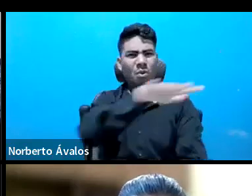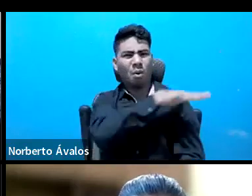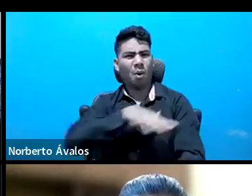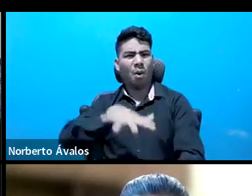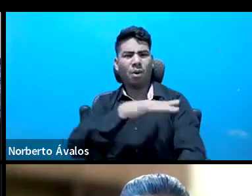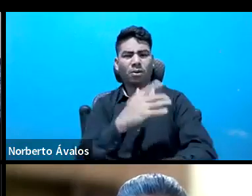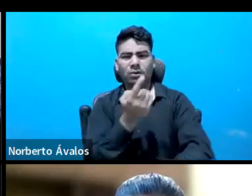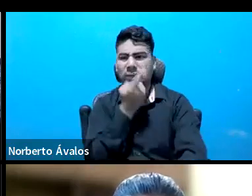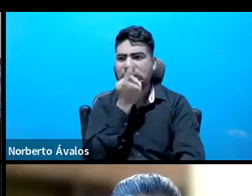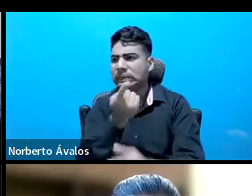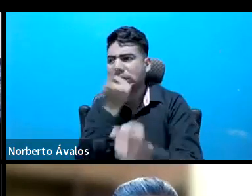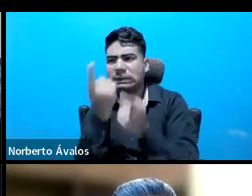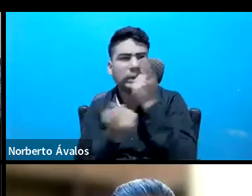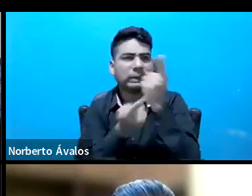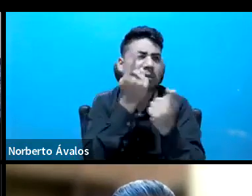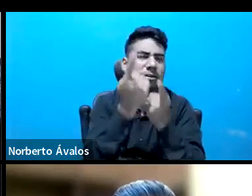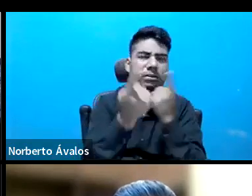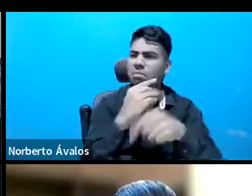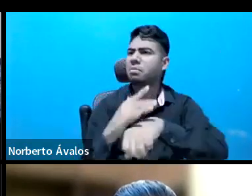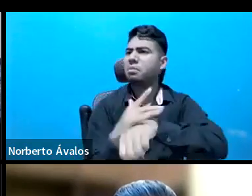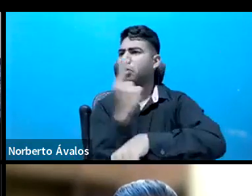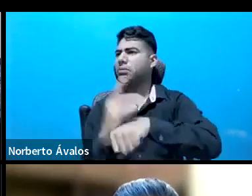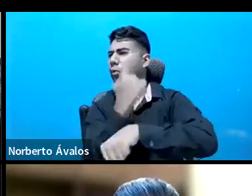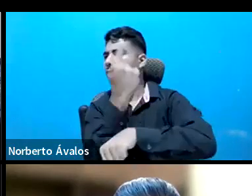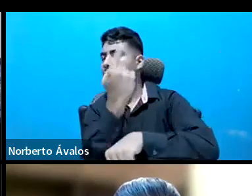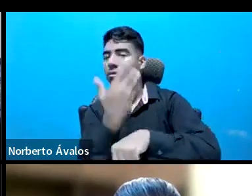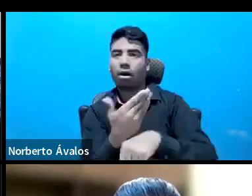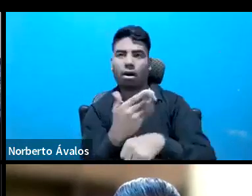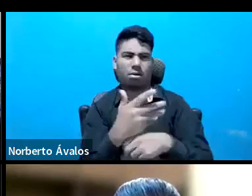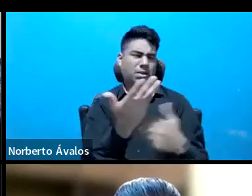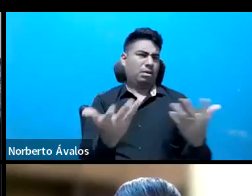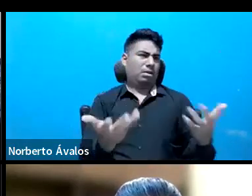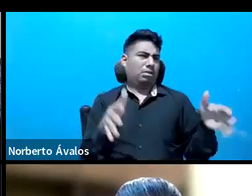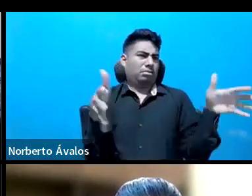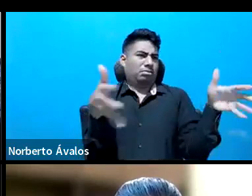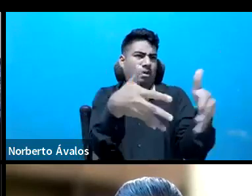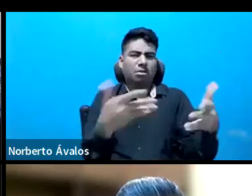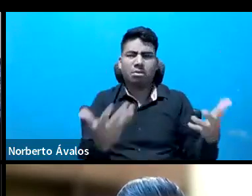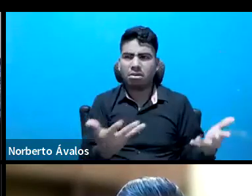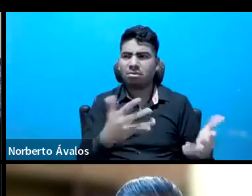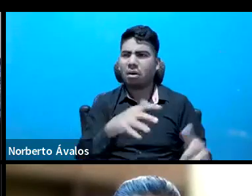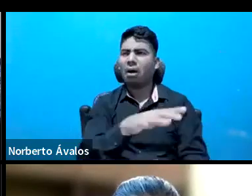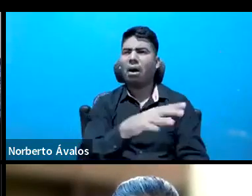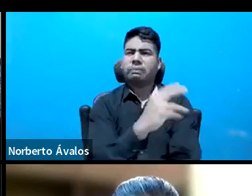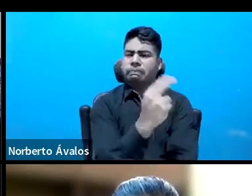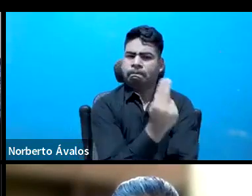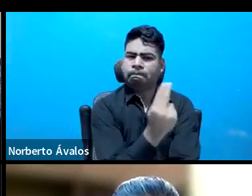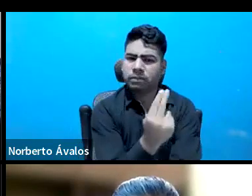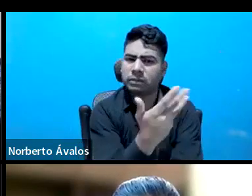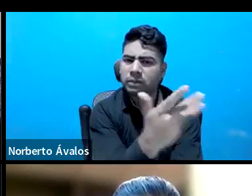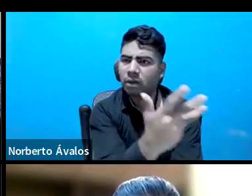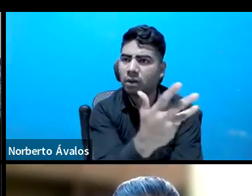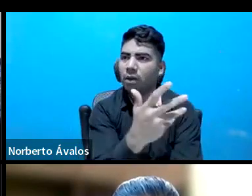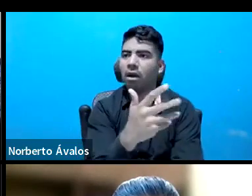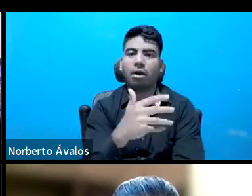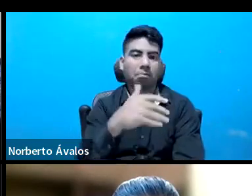necesario? Porque esario, porque ellos, esario, porque ellos a las personas con discapacidad, pues las tenía en buenas condiciones que no